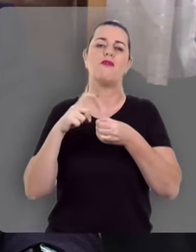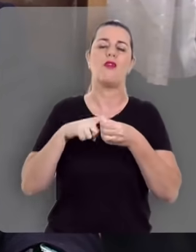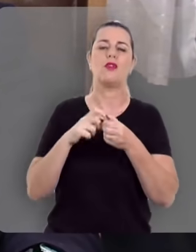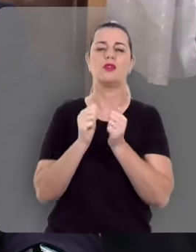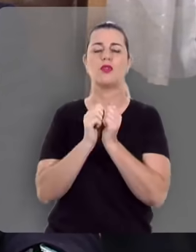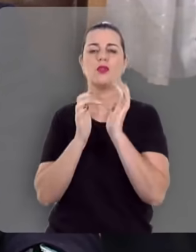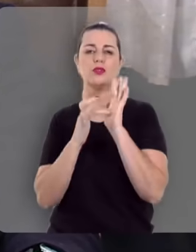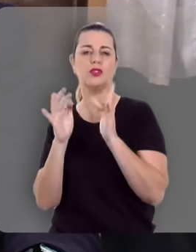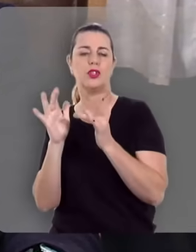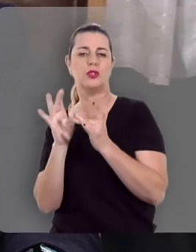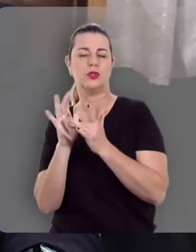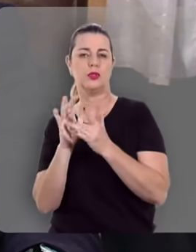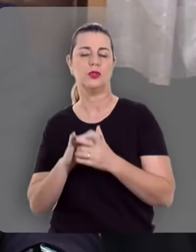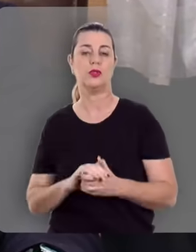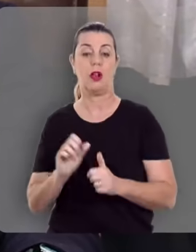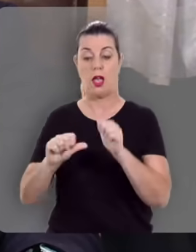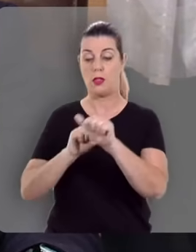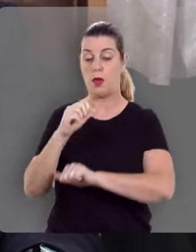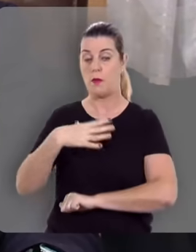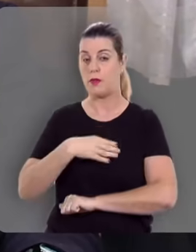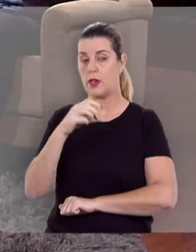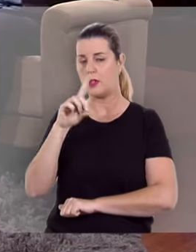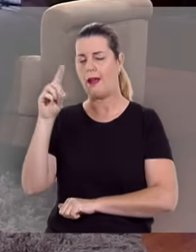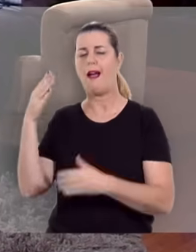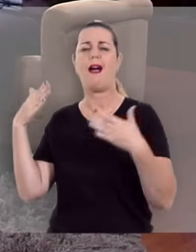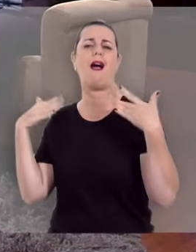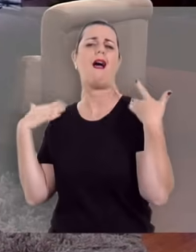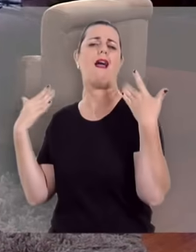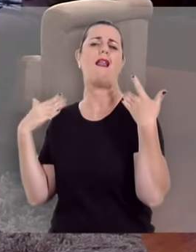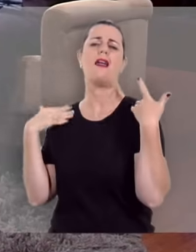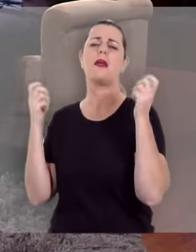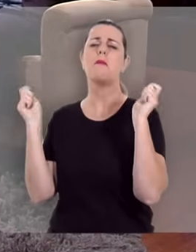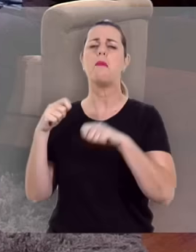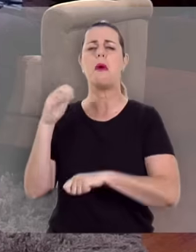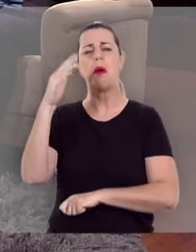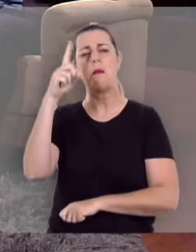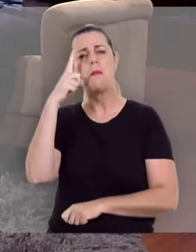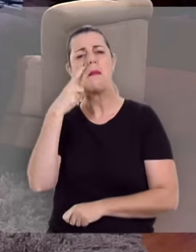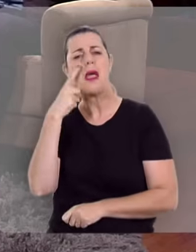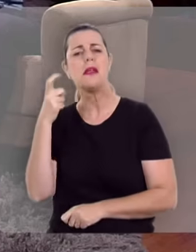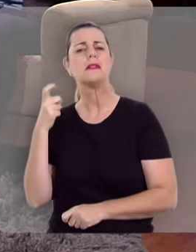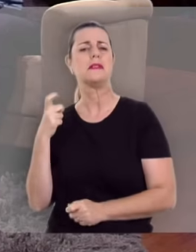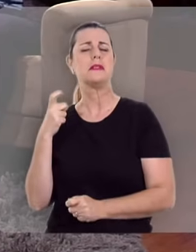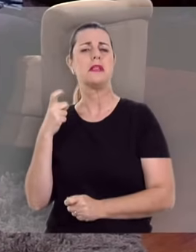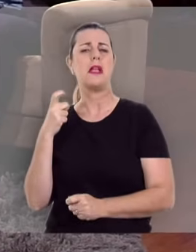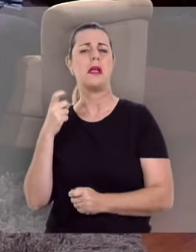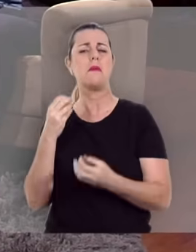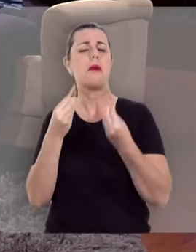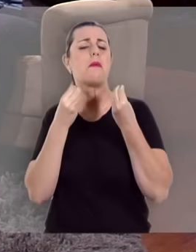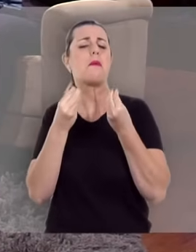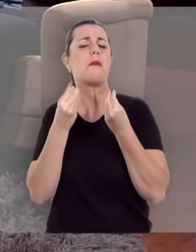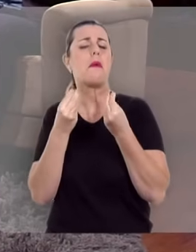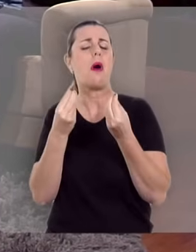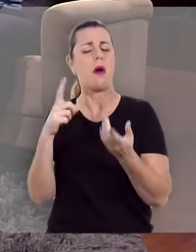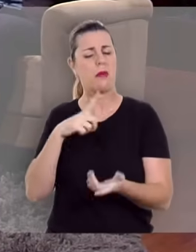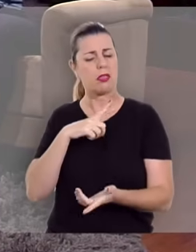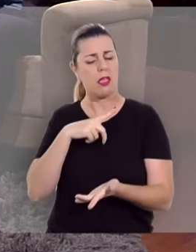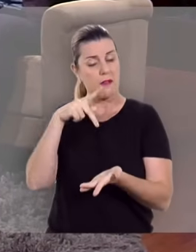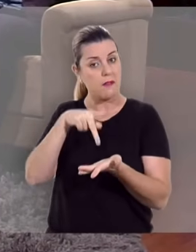tornássemos filhos de Deus que que alegria poder perceber vendo roça É como essa tem de fato sido